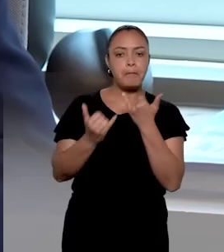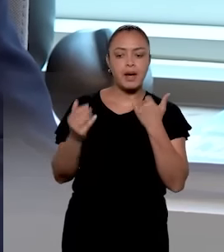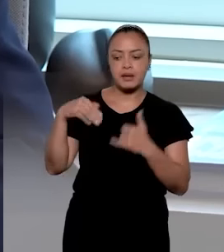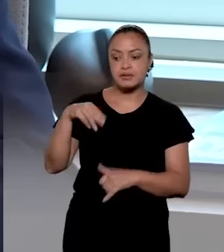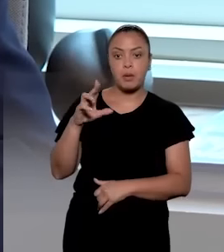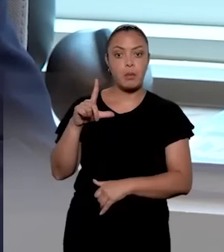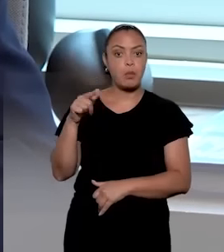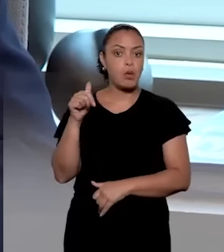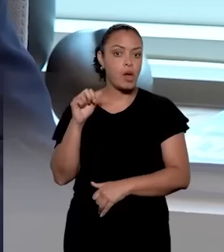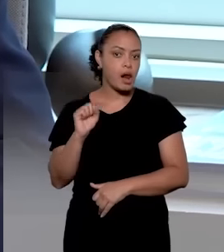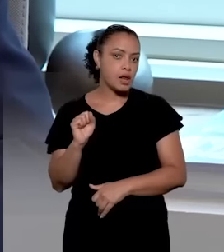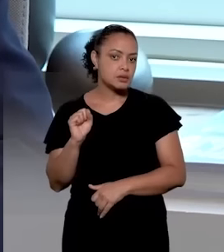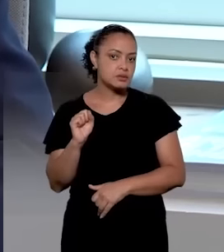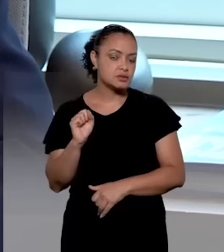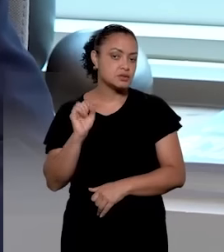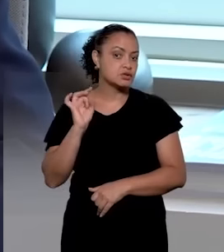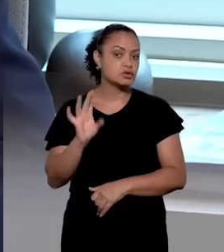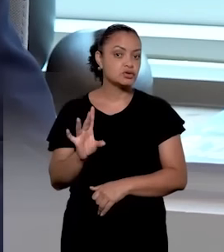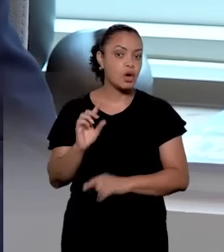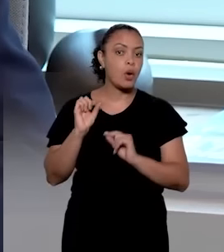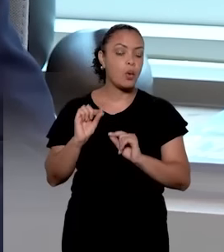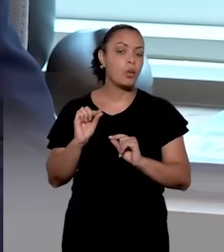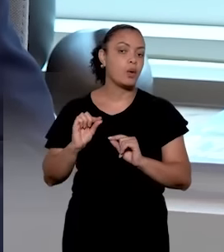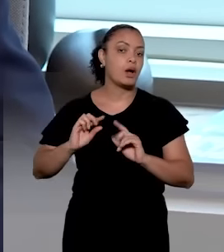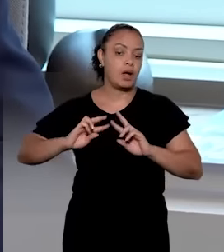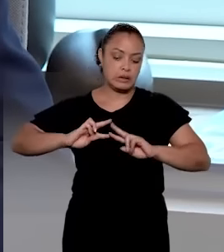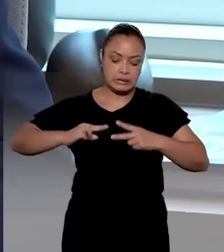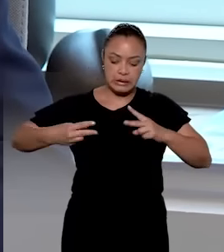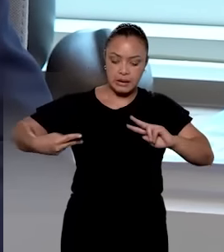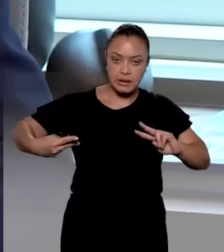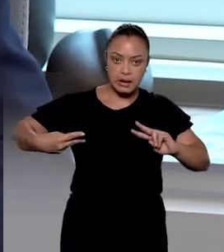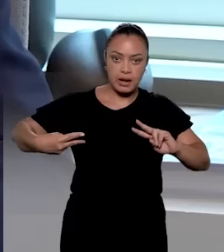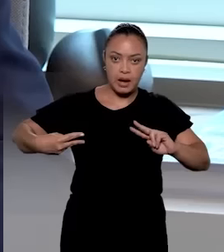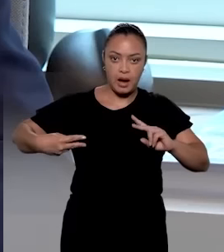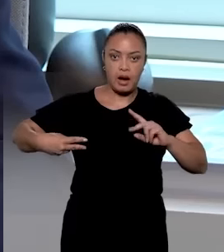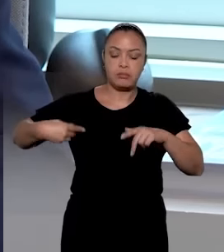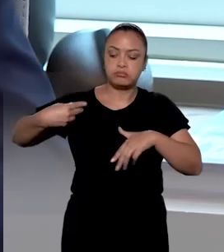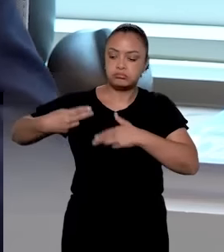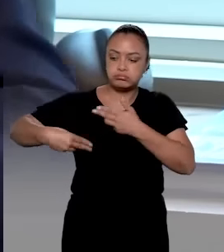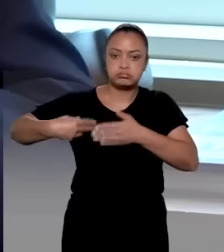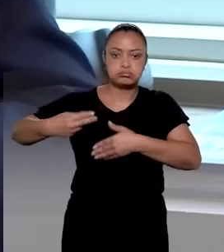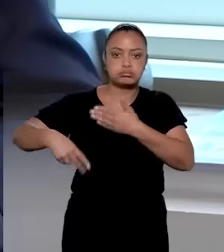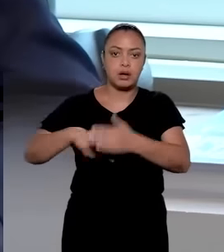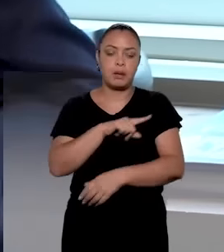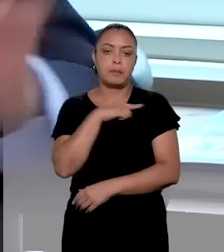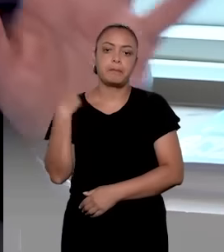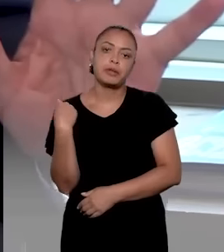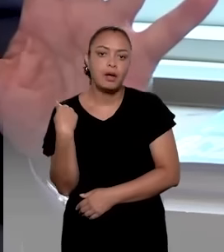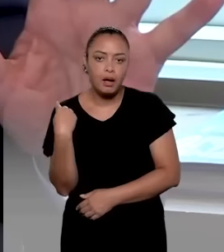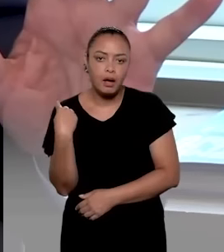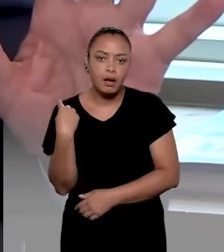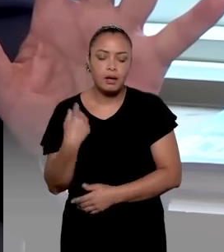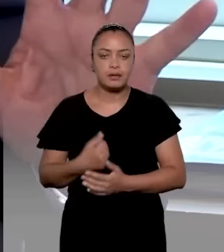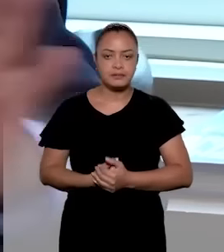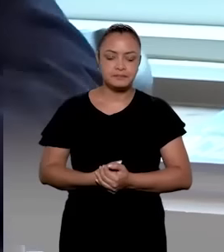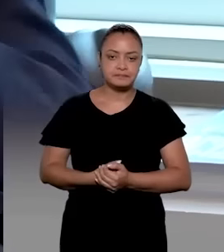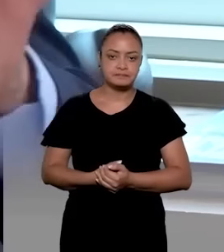mulas, cujo único papel é carregar o DNA do berço para o túmulo. Essa é a função que nós estamos